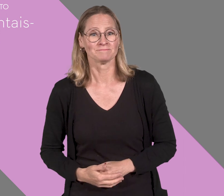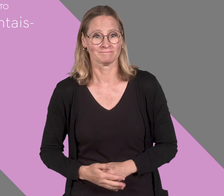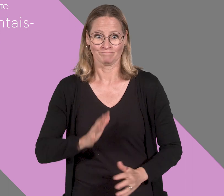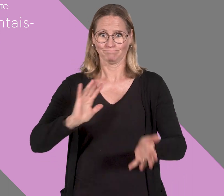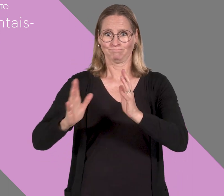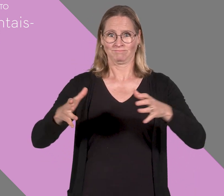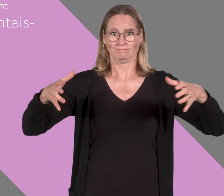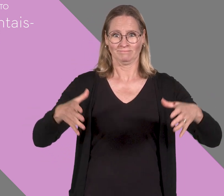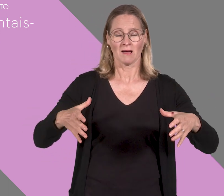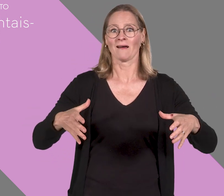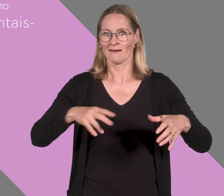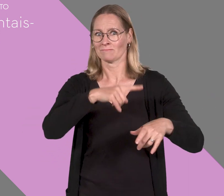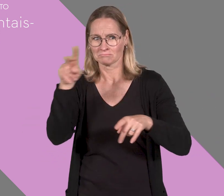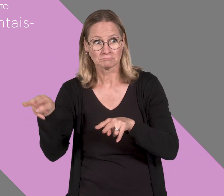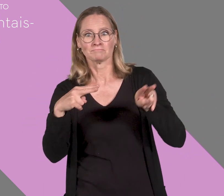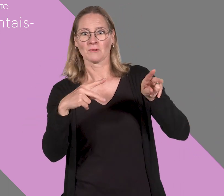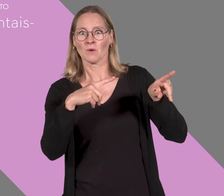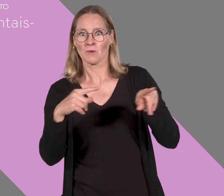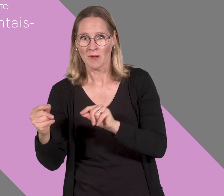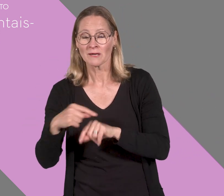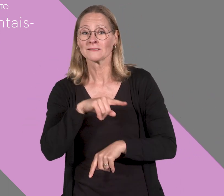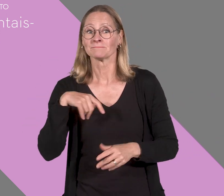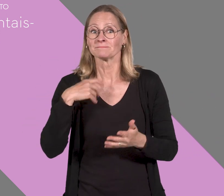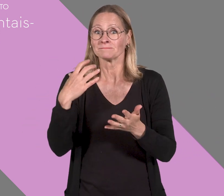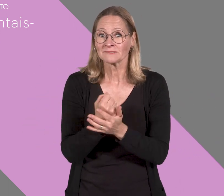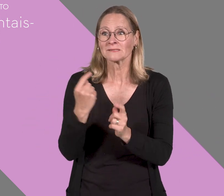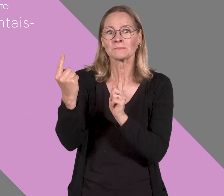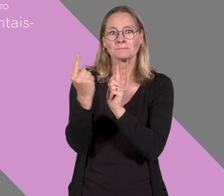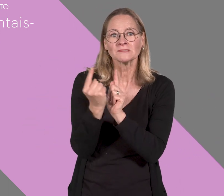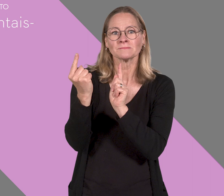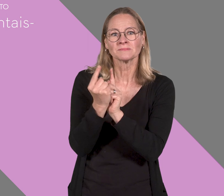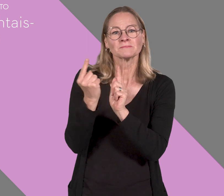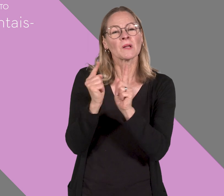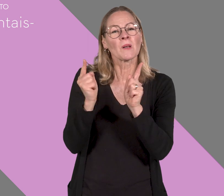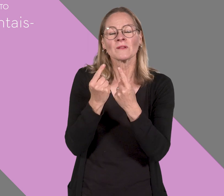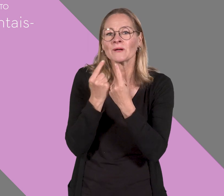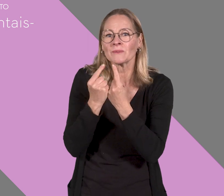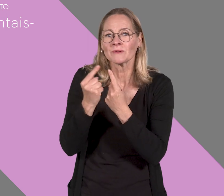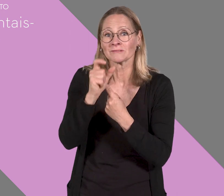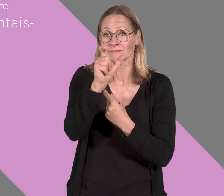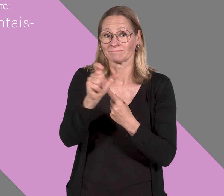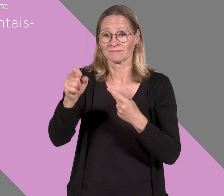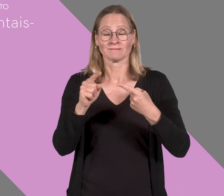Viittova joukko herätti huomiota, ja saimme luoksemme lyhyisiin juttutuokioihin -